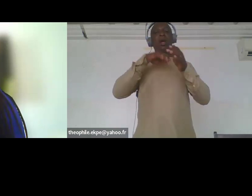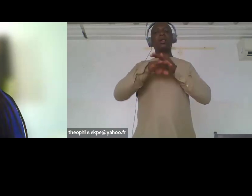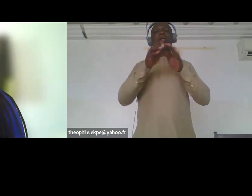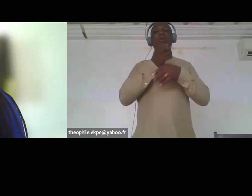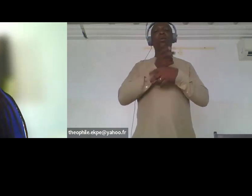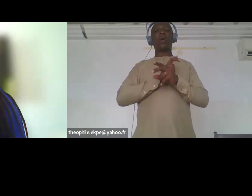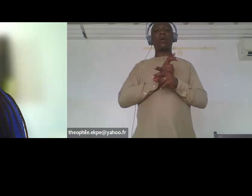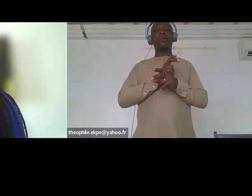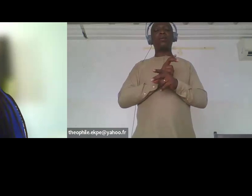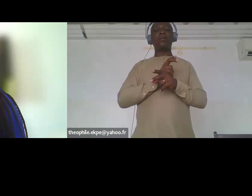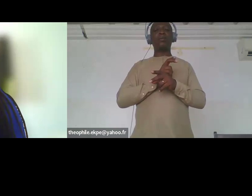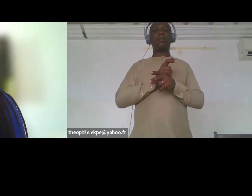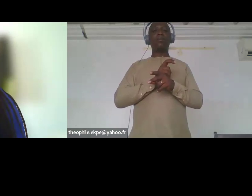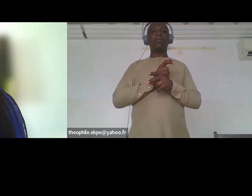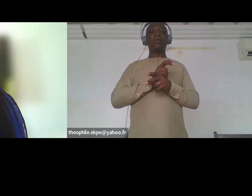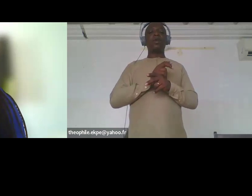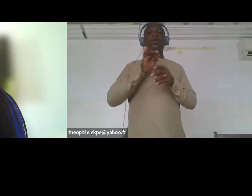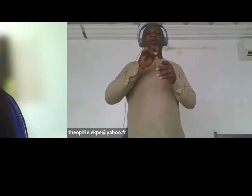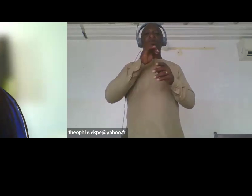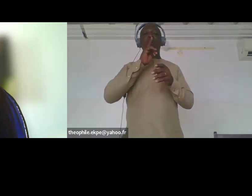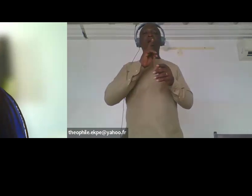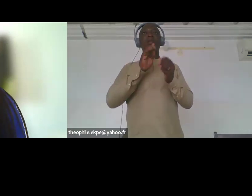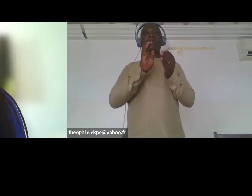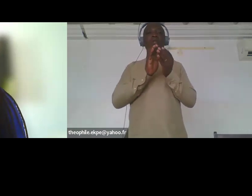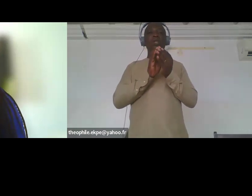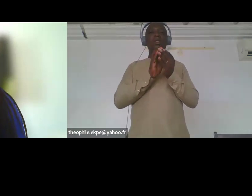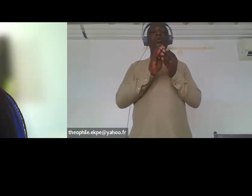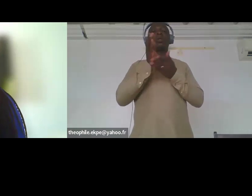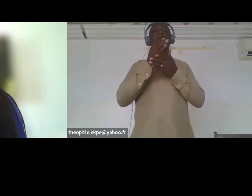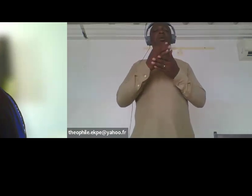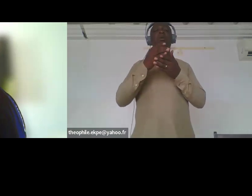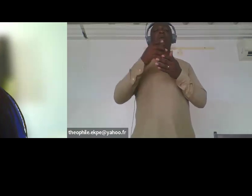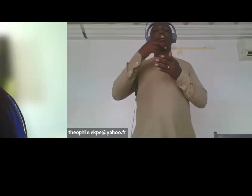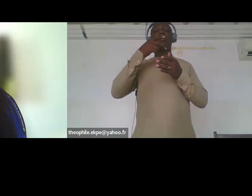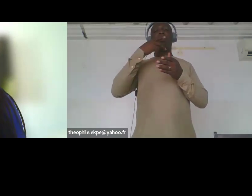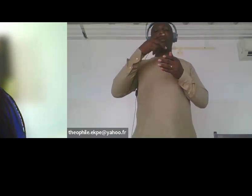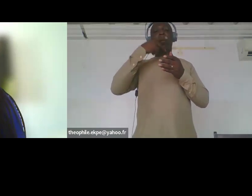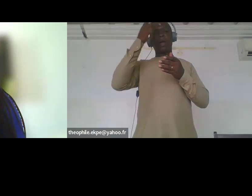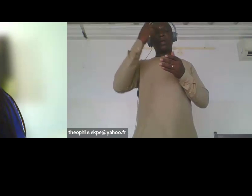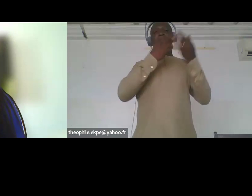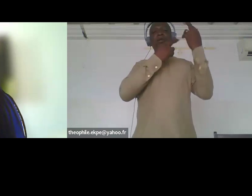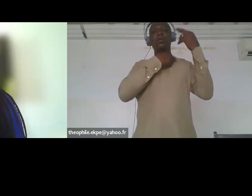prê que ce soit des titres de propriété de terrain ou de maison par